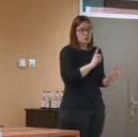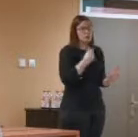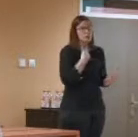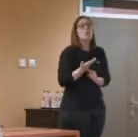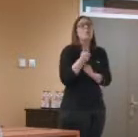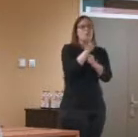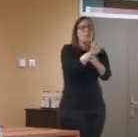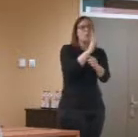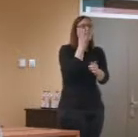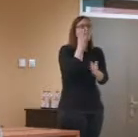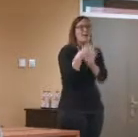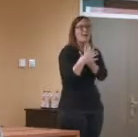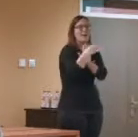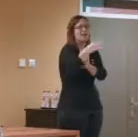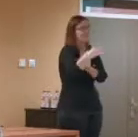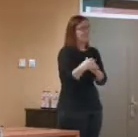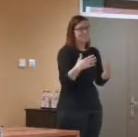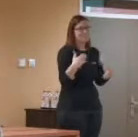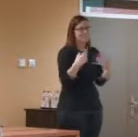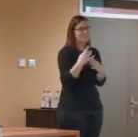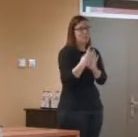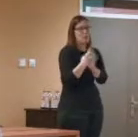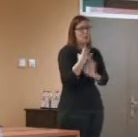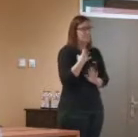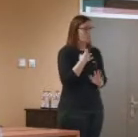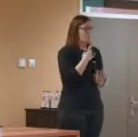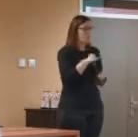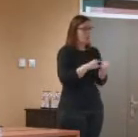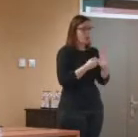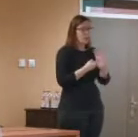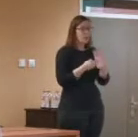Y respecto a lo que decías de Madrid, no conocía la anécdota de